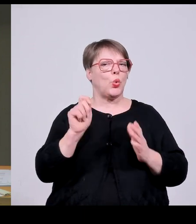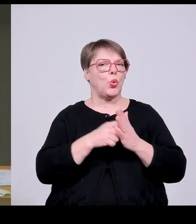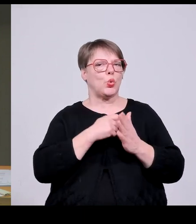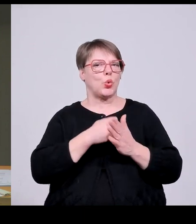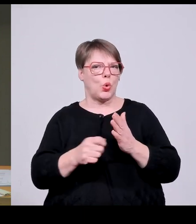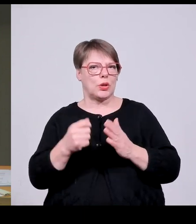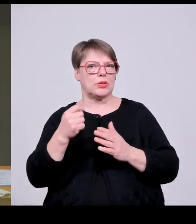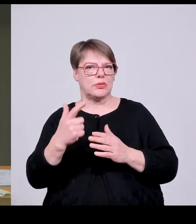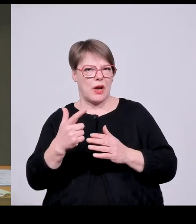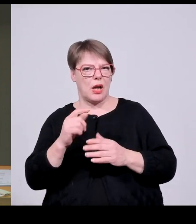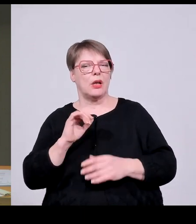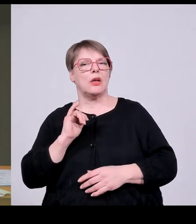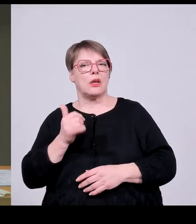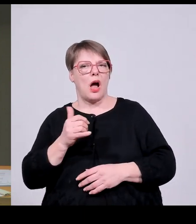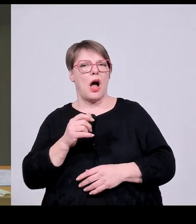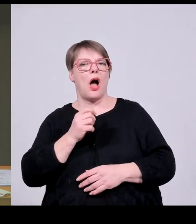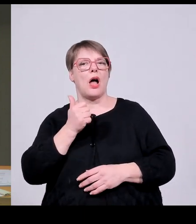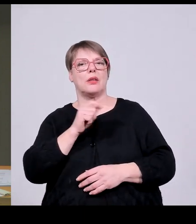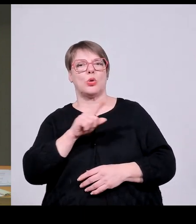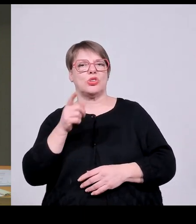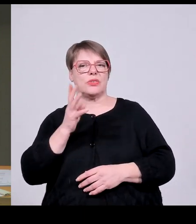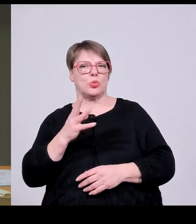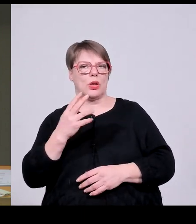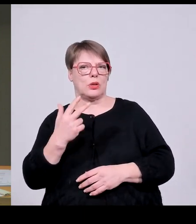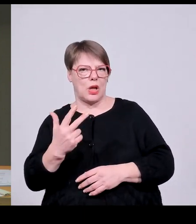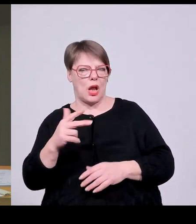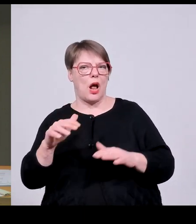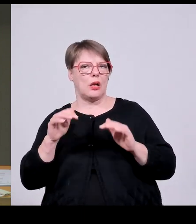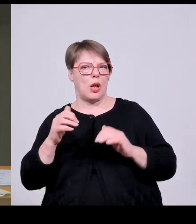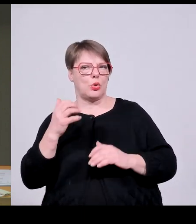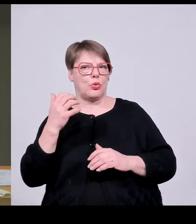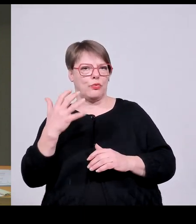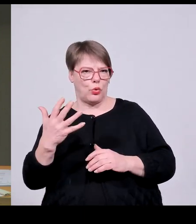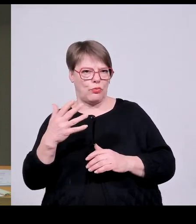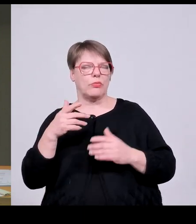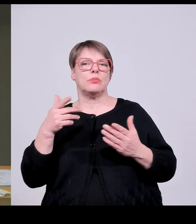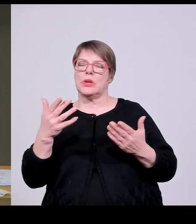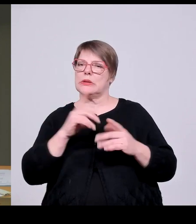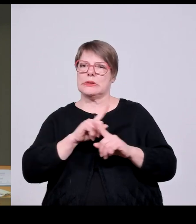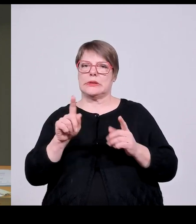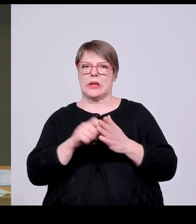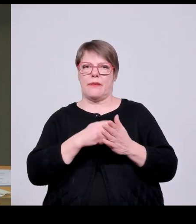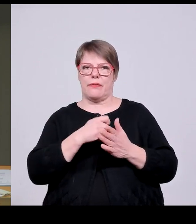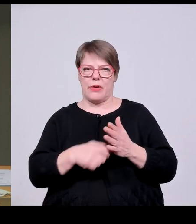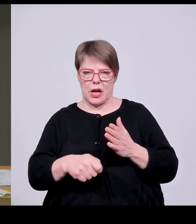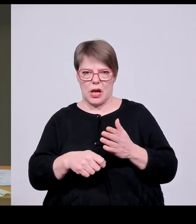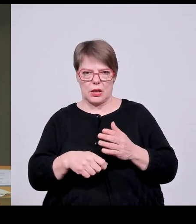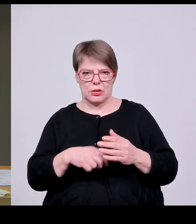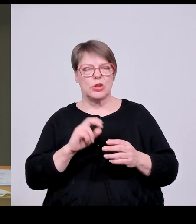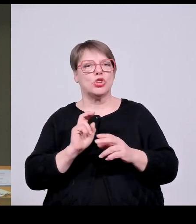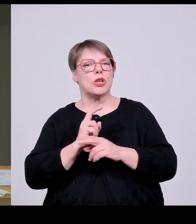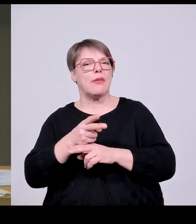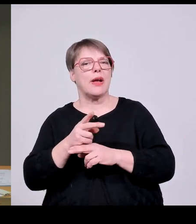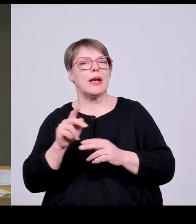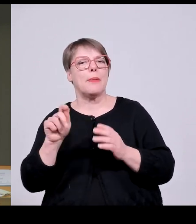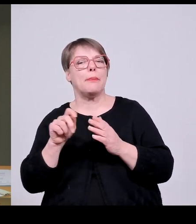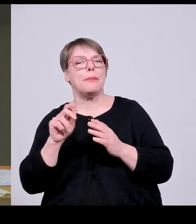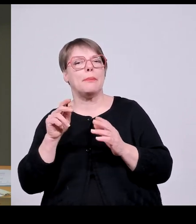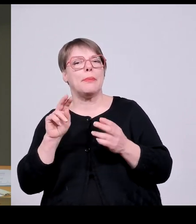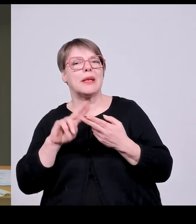7, damit nicht gewählt als stellvertretendes M. Herr Abgeordneter, Antonin Brousek gültig 120 ungültig